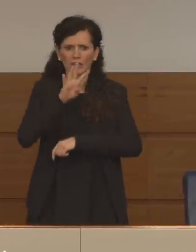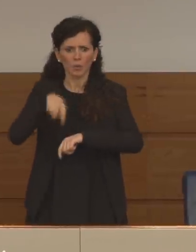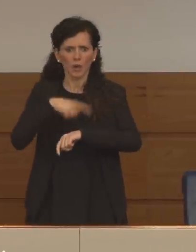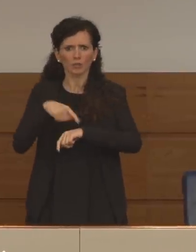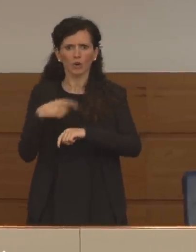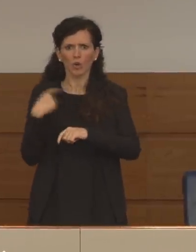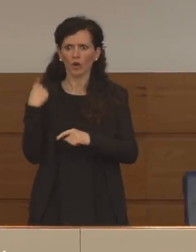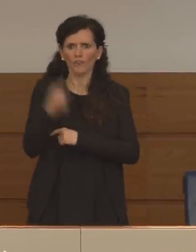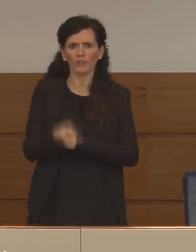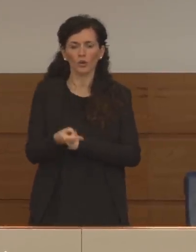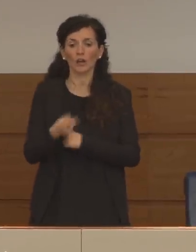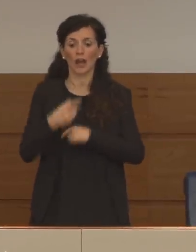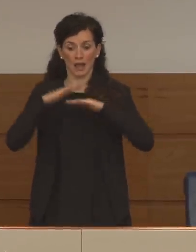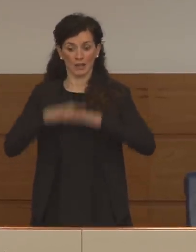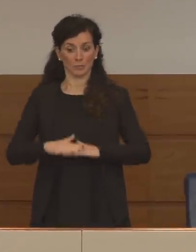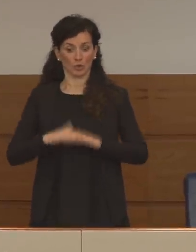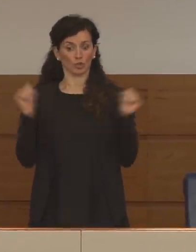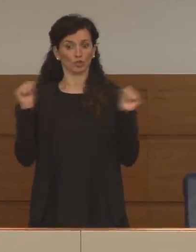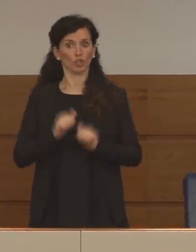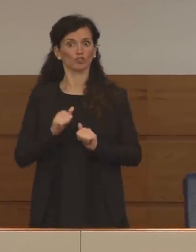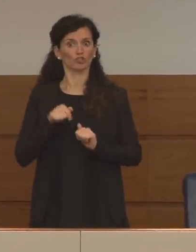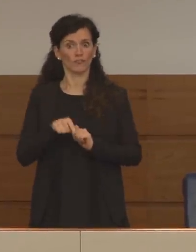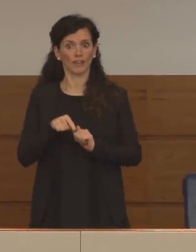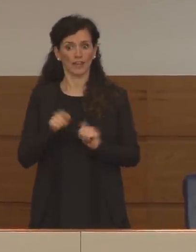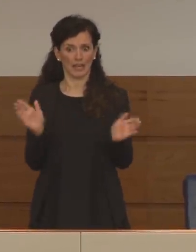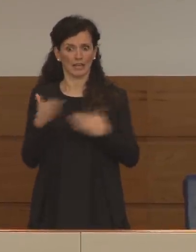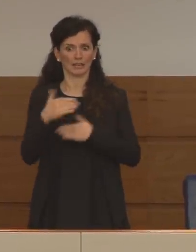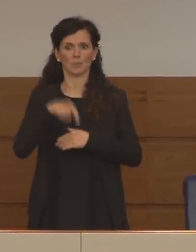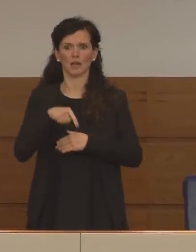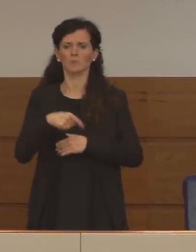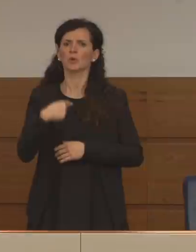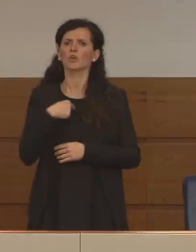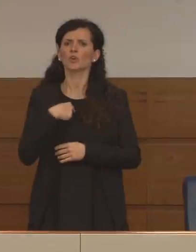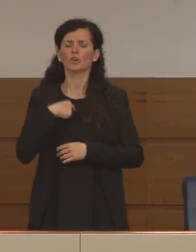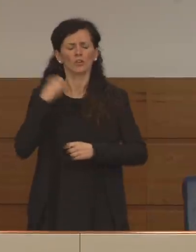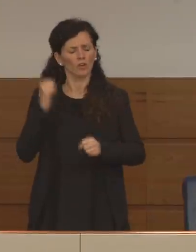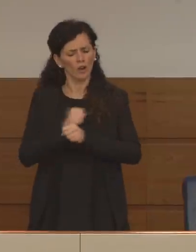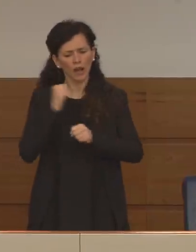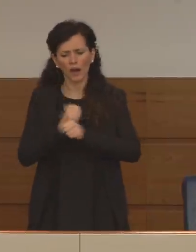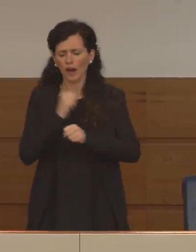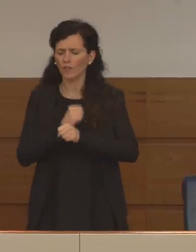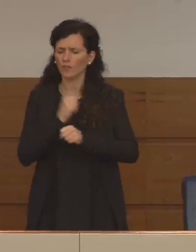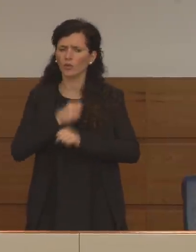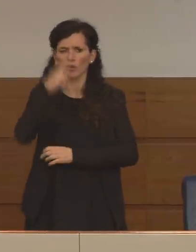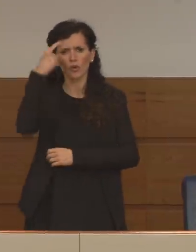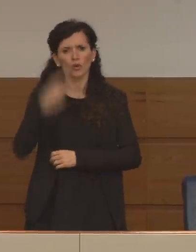della protezione civile, io stesso, lavora h24 dall'inizio